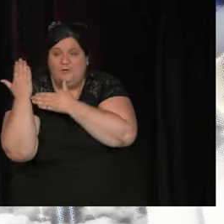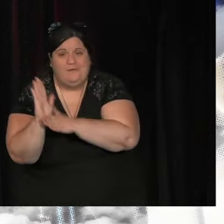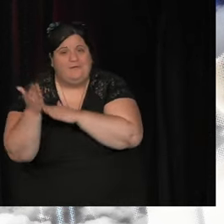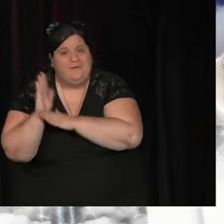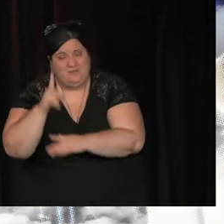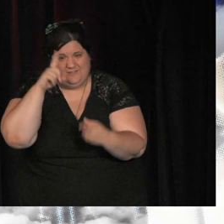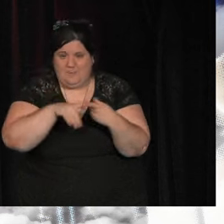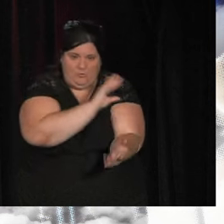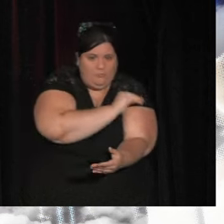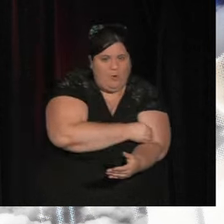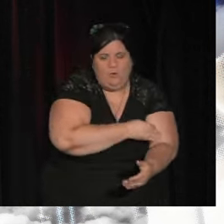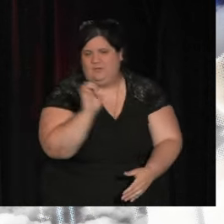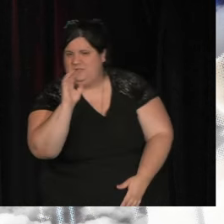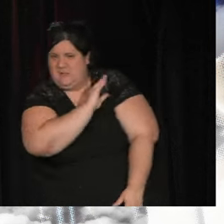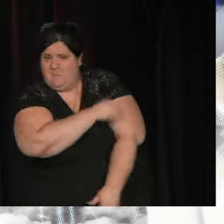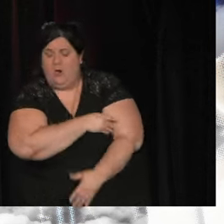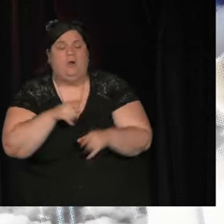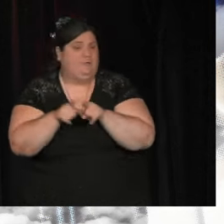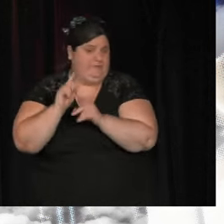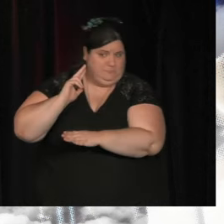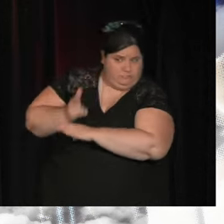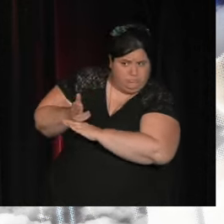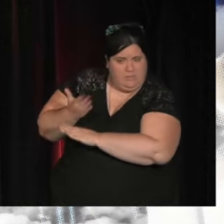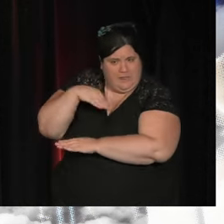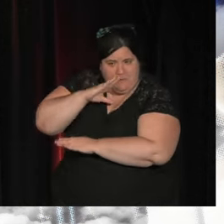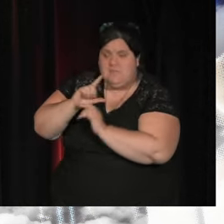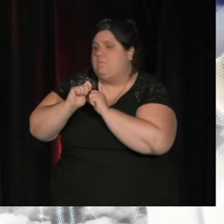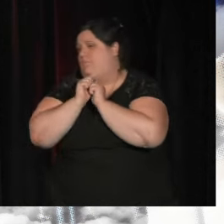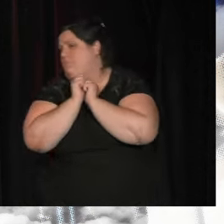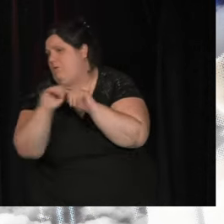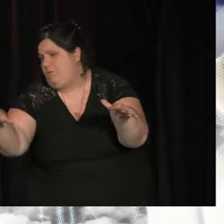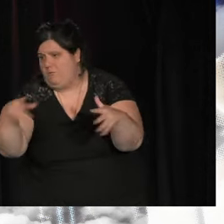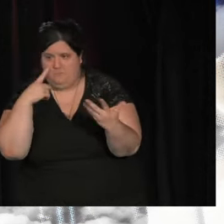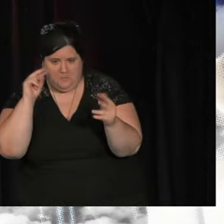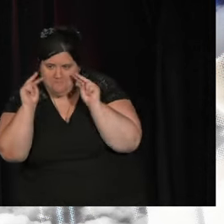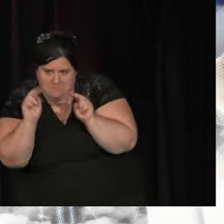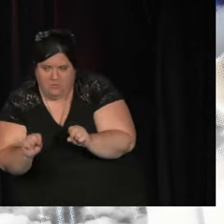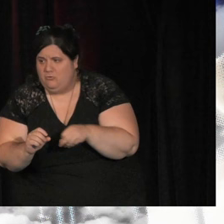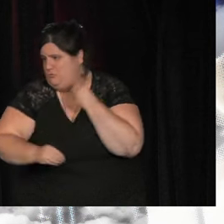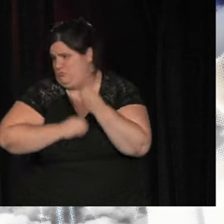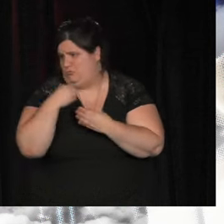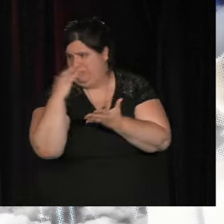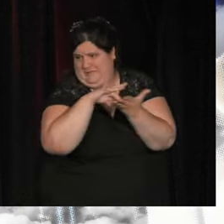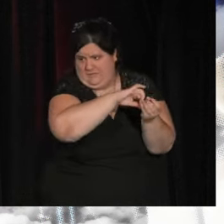Je crois qu'il y a la chaîne YouTube de la BPI qui va sans doute rediffuser les conférences ou des ressources sur le site. Parce que c'est vrai que je ne les connais pas et de toute façon,